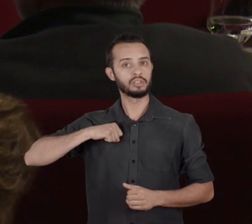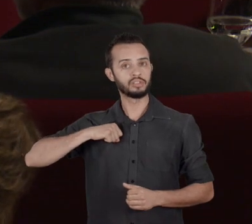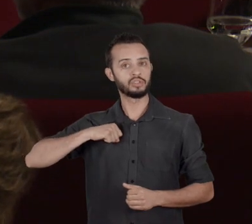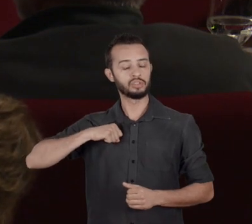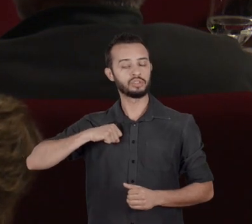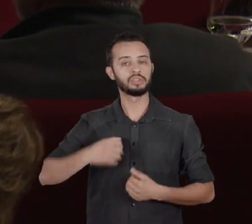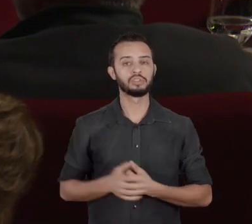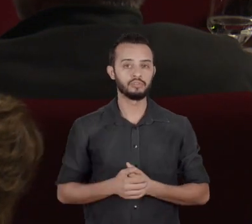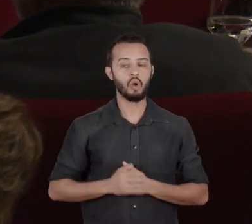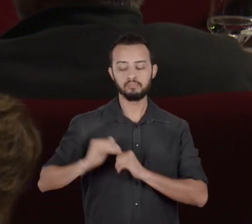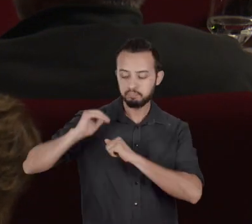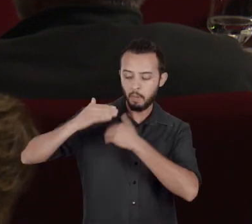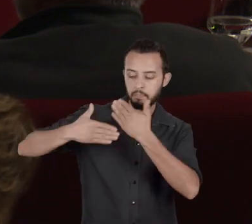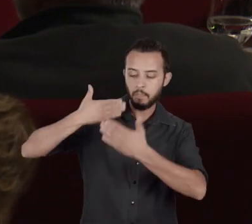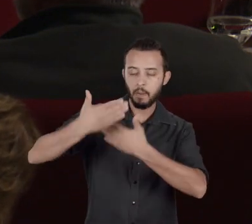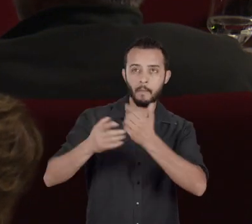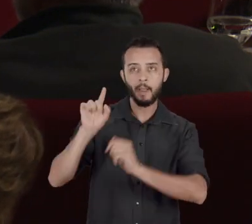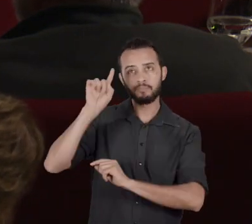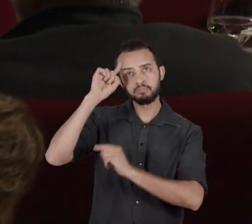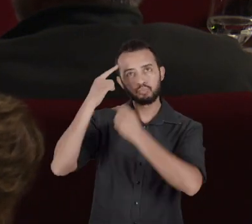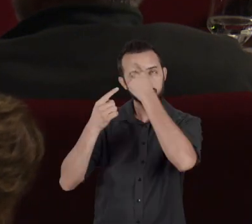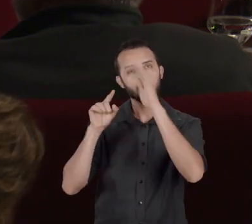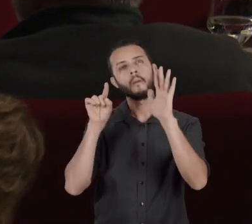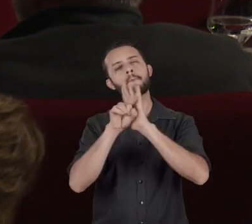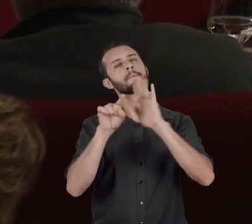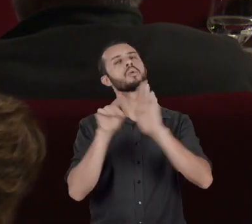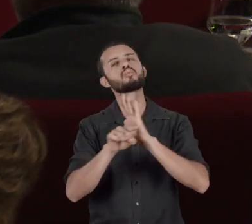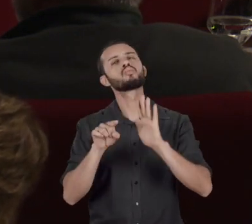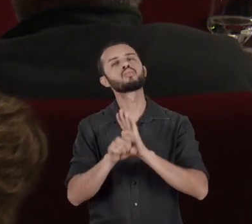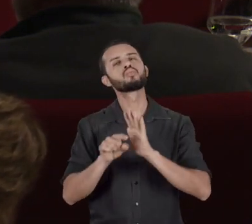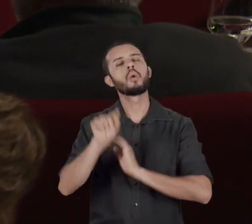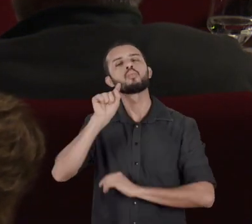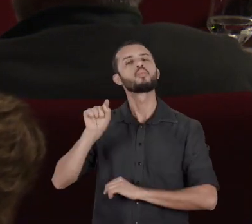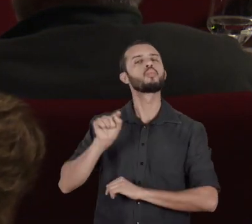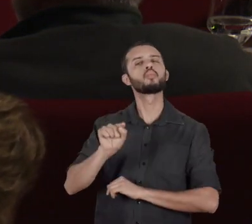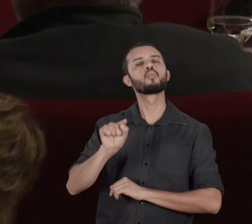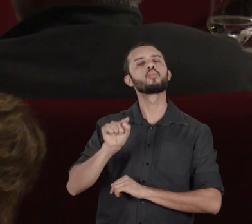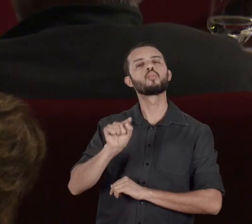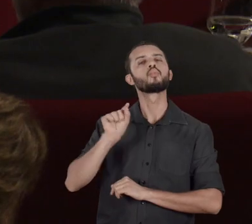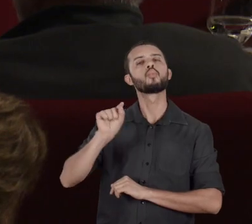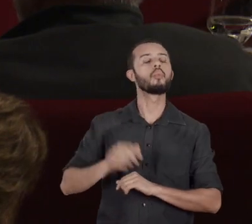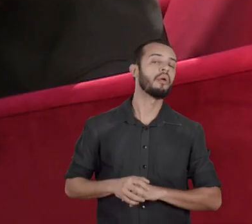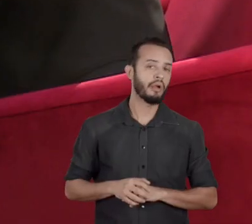um conjunto de interrogações sobre aquilo que agente chama de as virtudes.